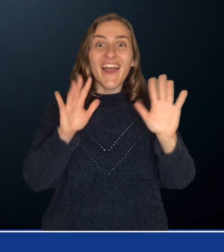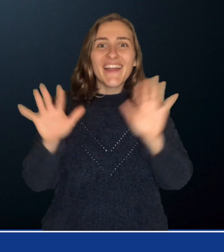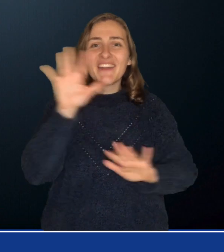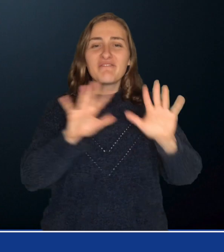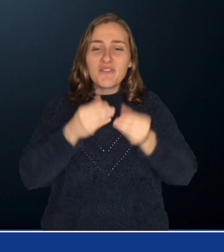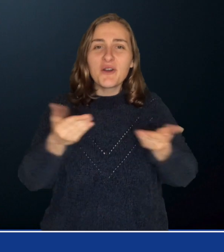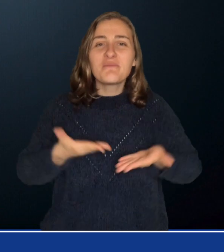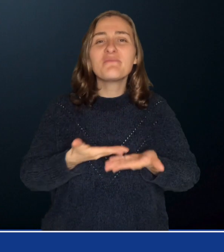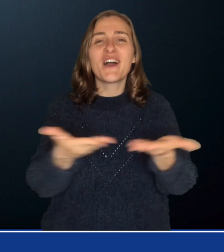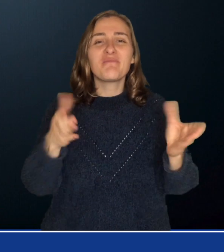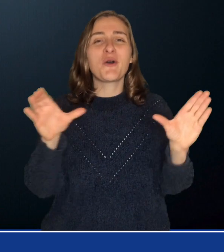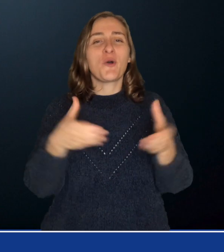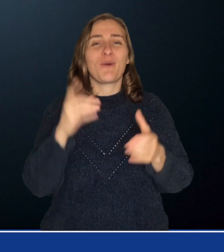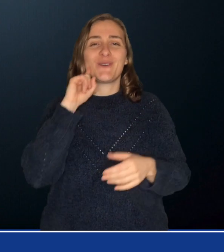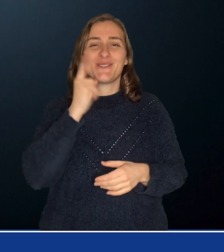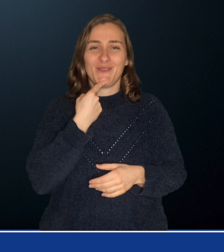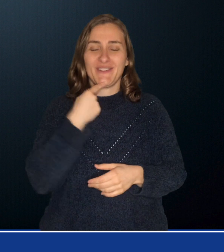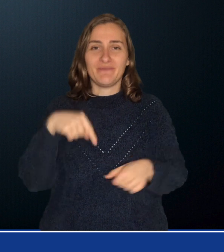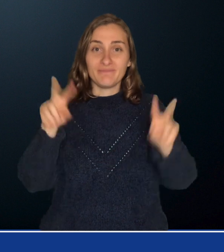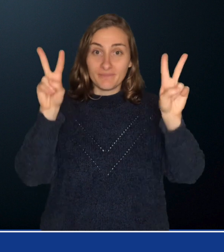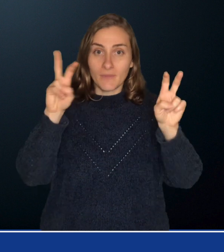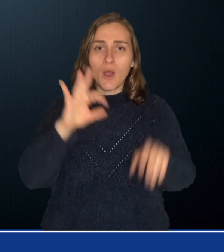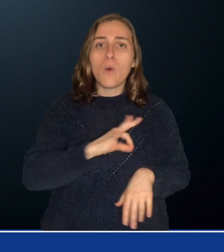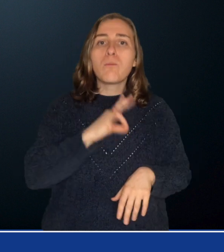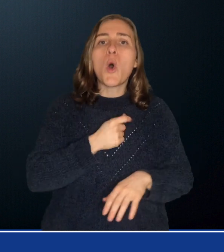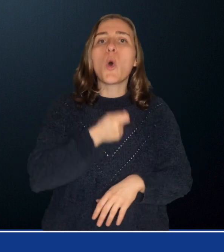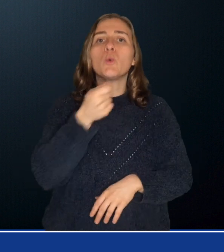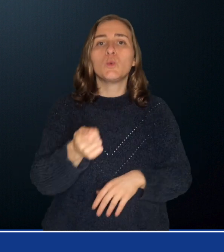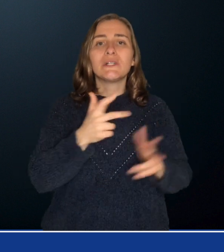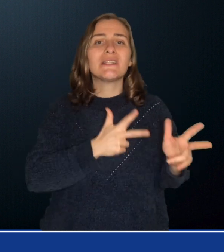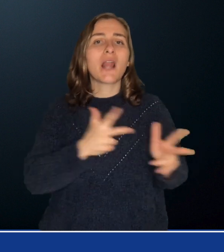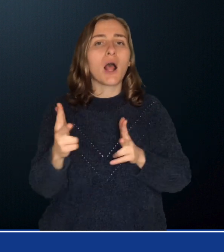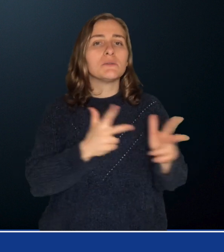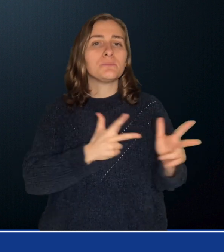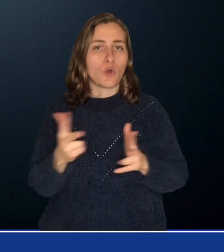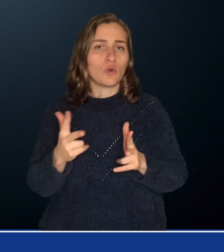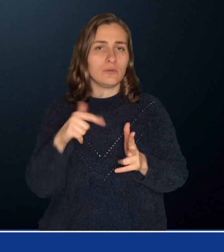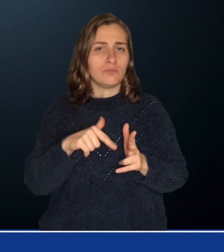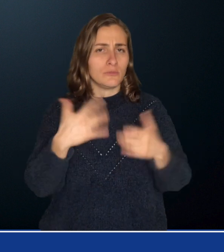Informiamo tutta la comunità sorda che il Bonus Trasporti,